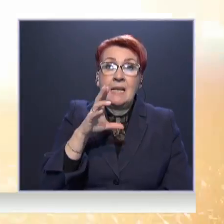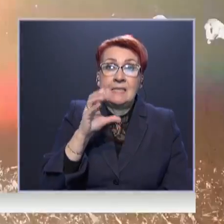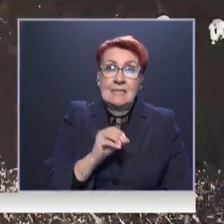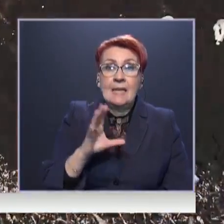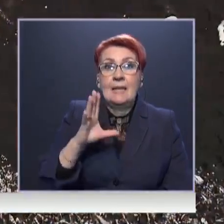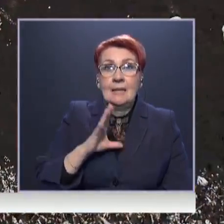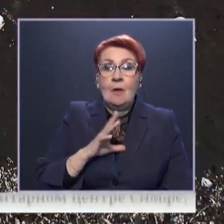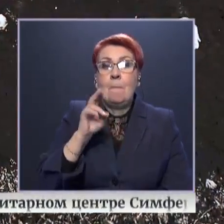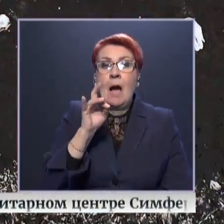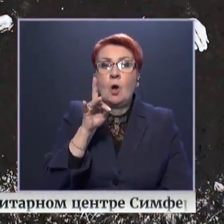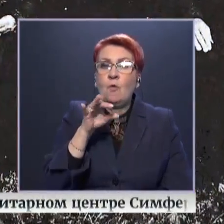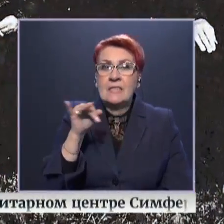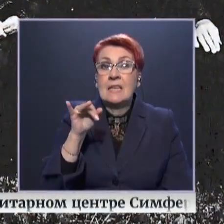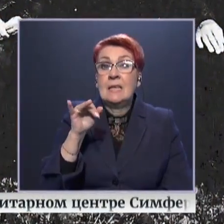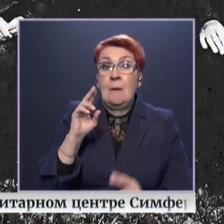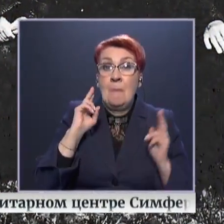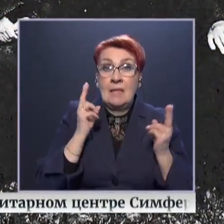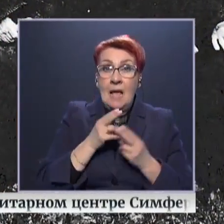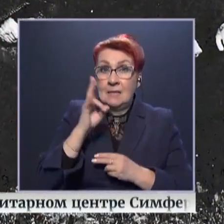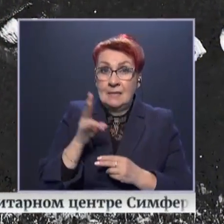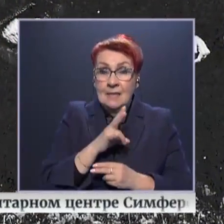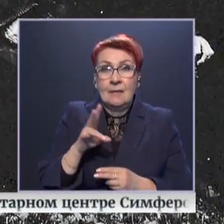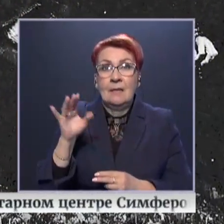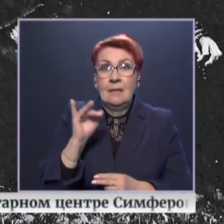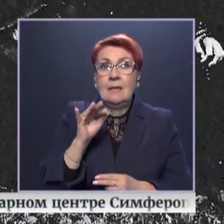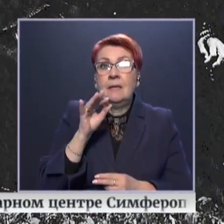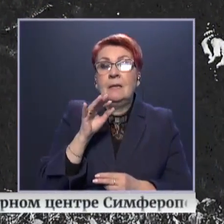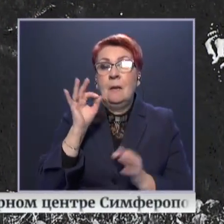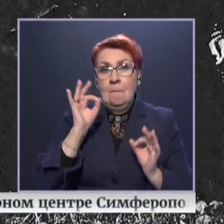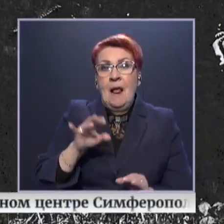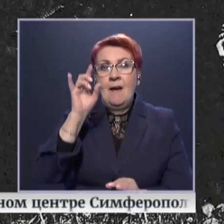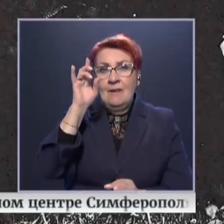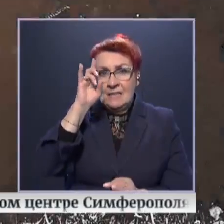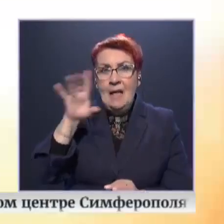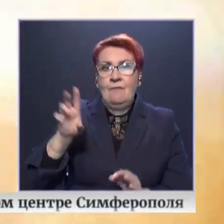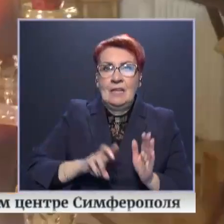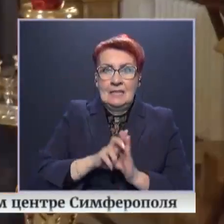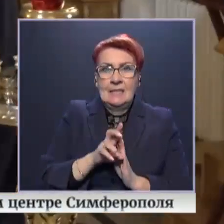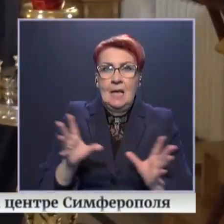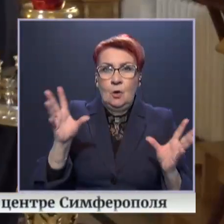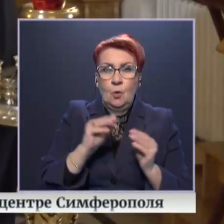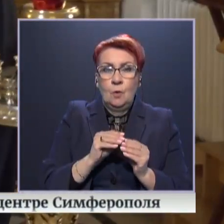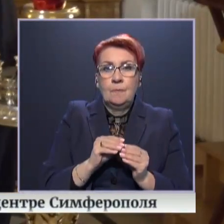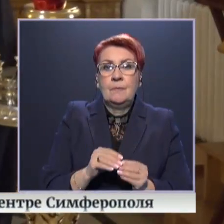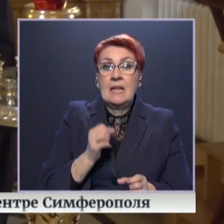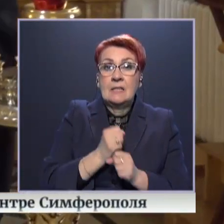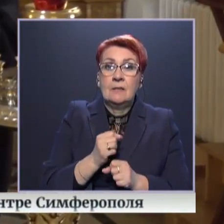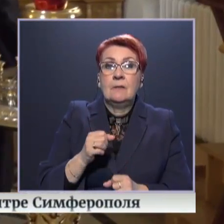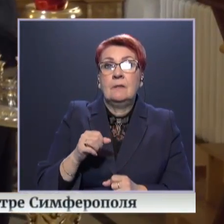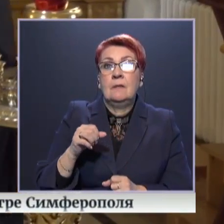Покровского Монастыря и во время предстоятельства Русской православной церкви сотрудники огпу вызвали